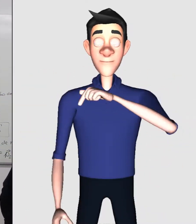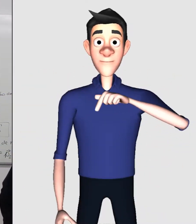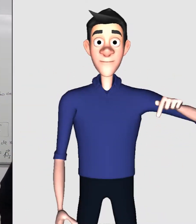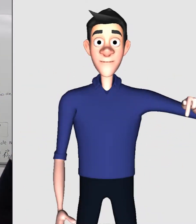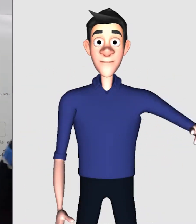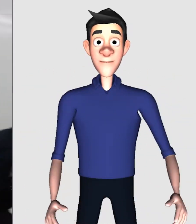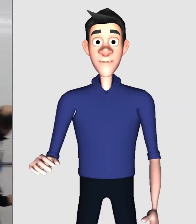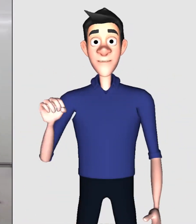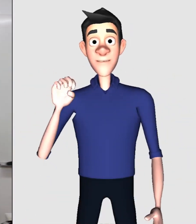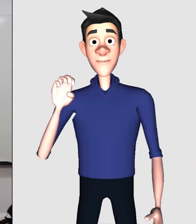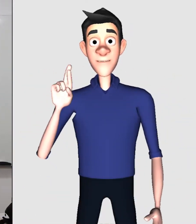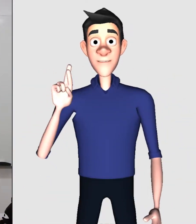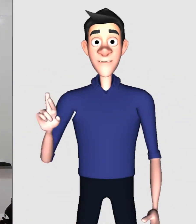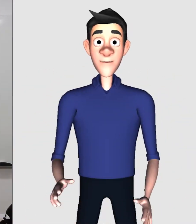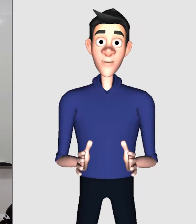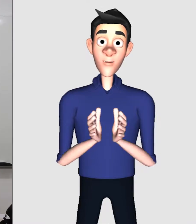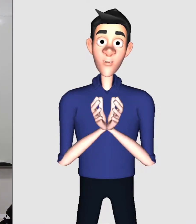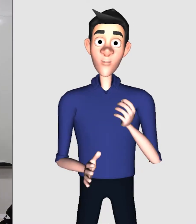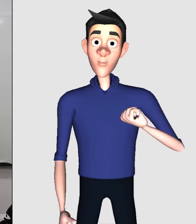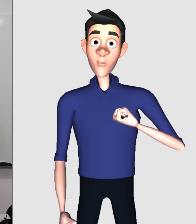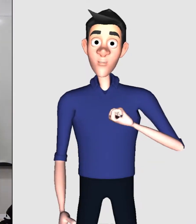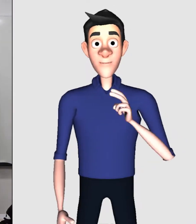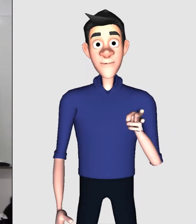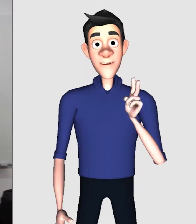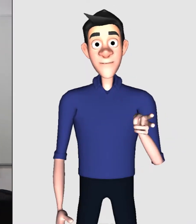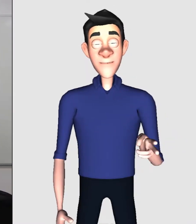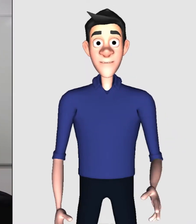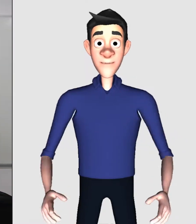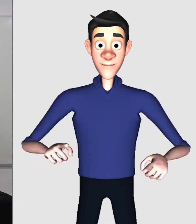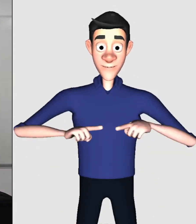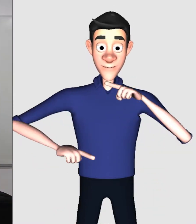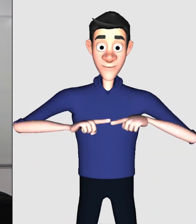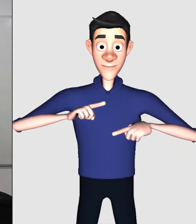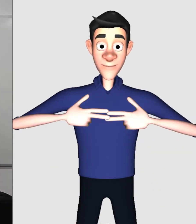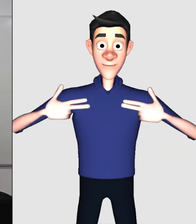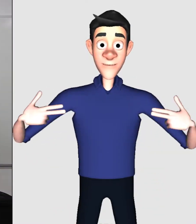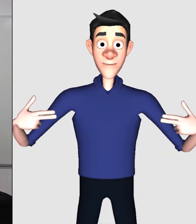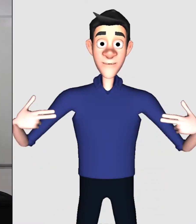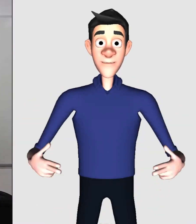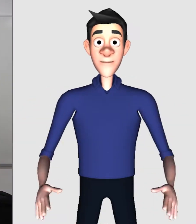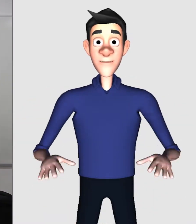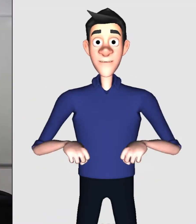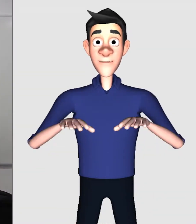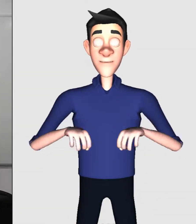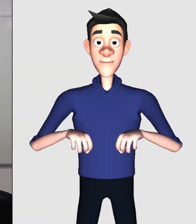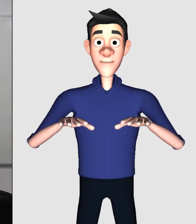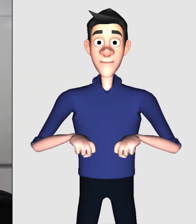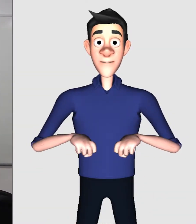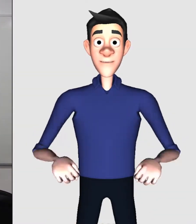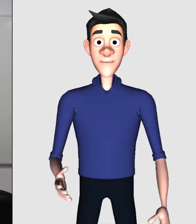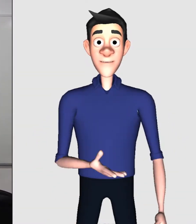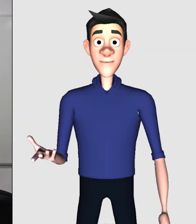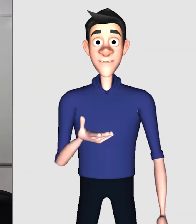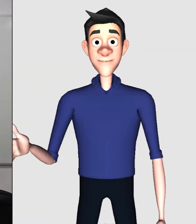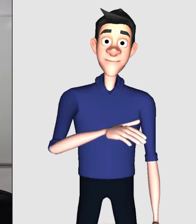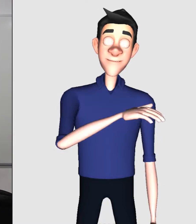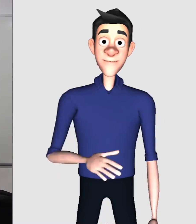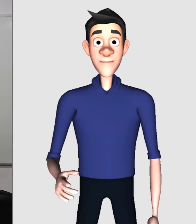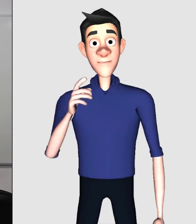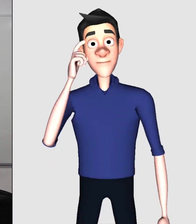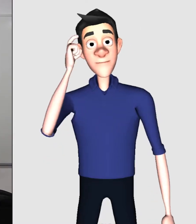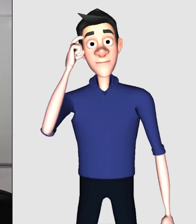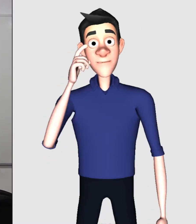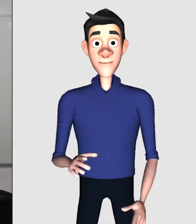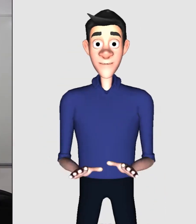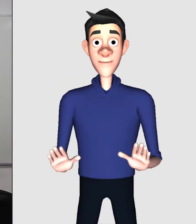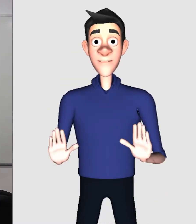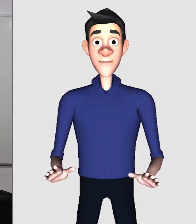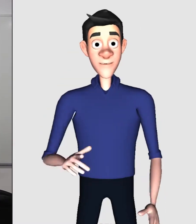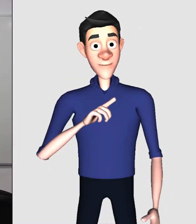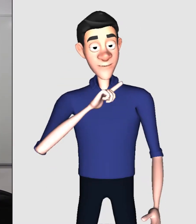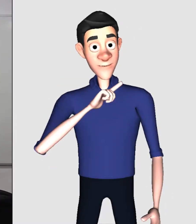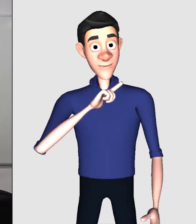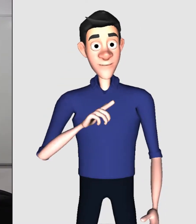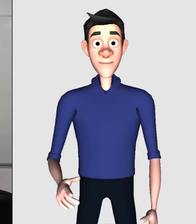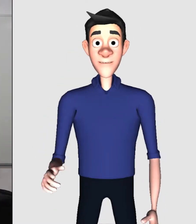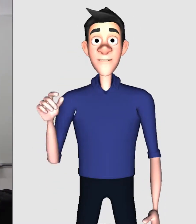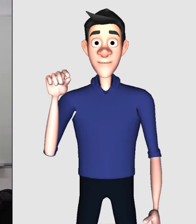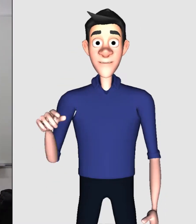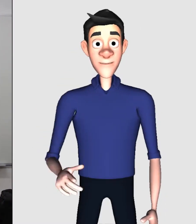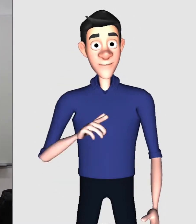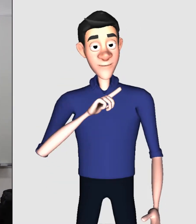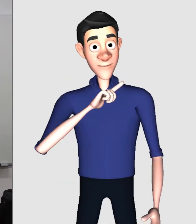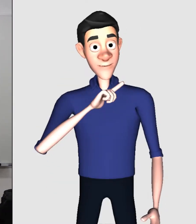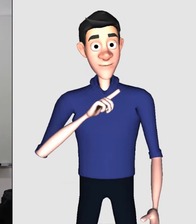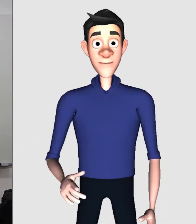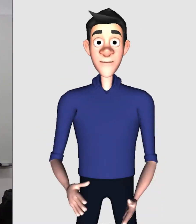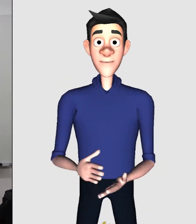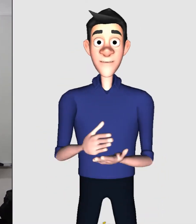Deve ser m vezes v onde é a massa pequena vezes a velocidade com que ela atinge que é raiz de 2gh